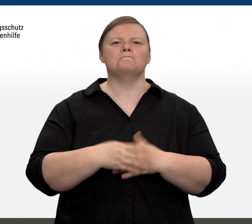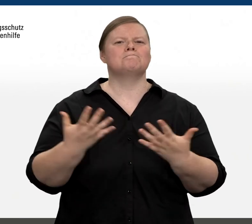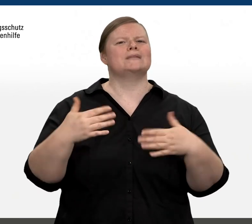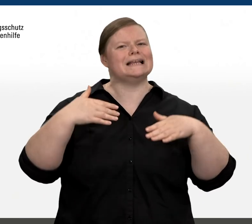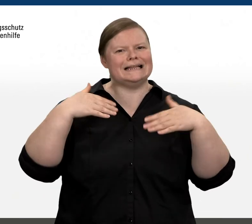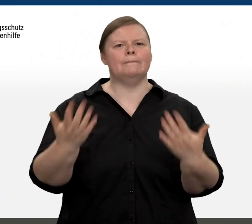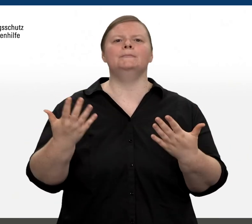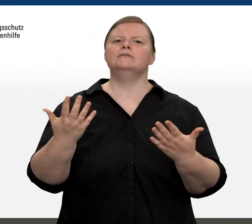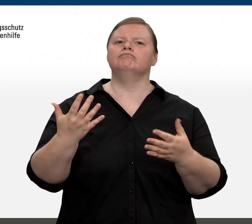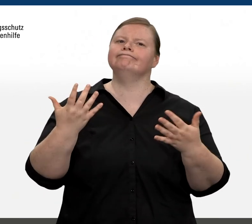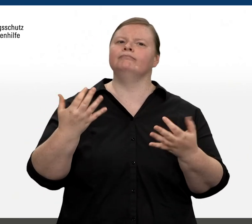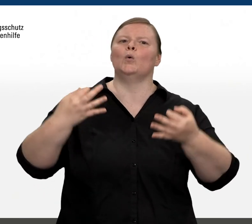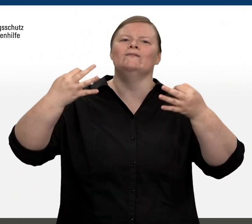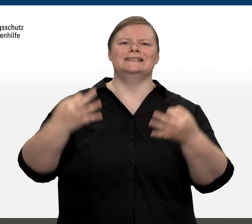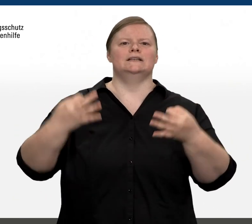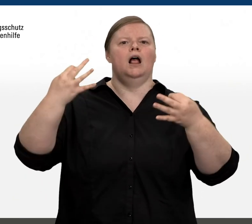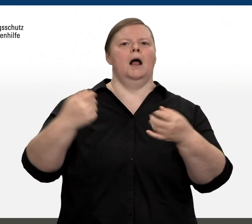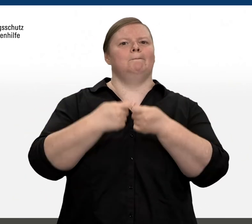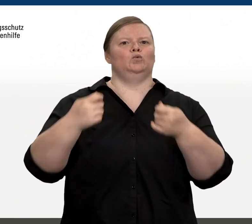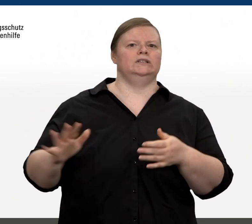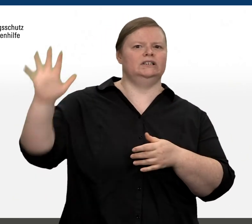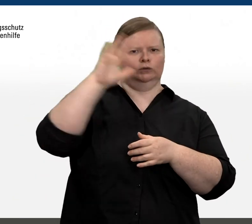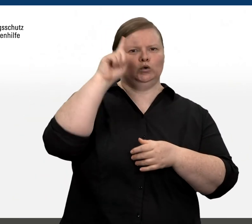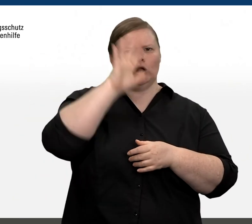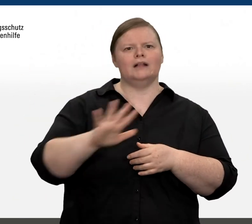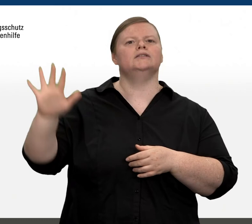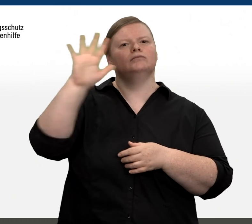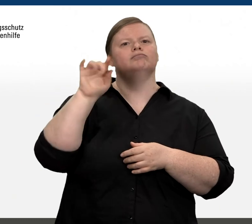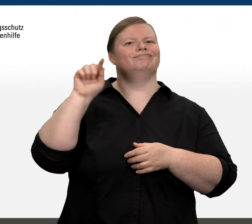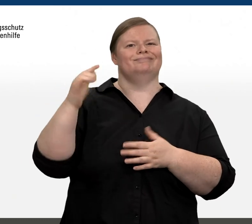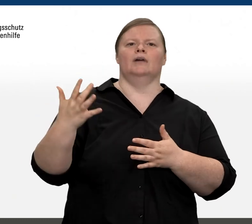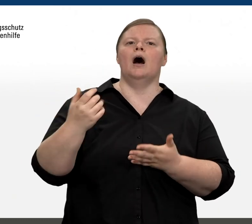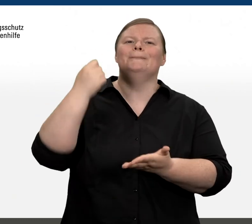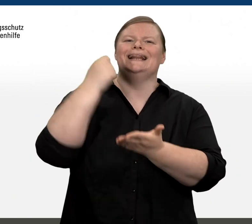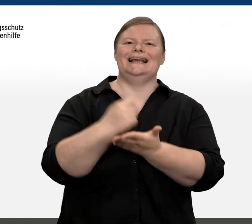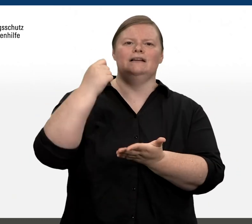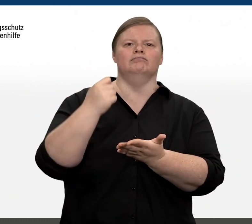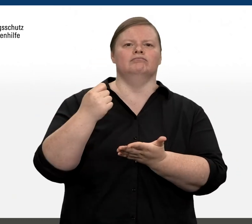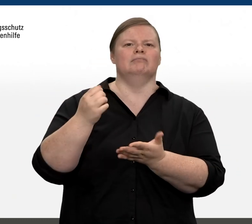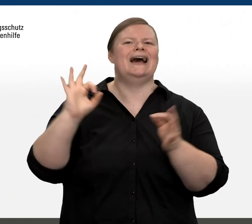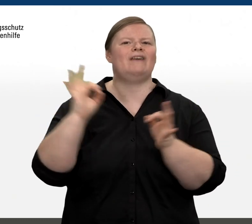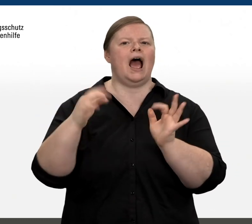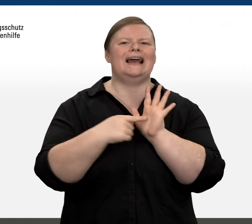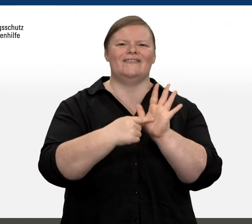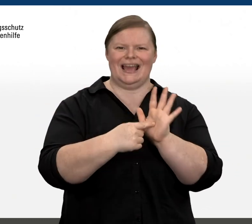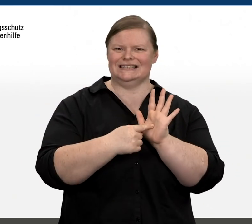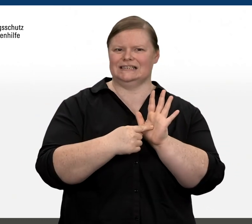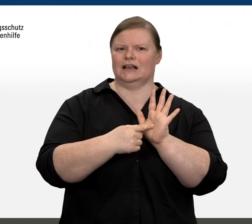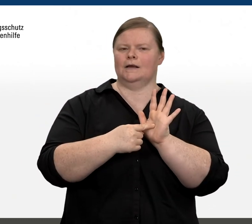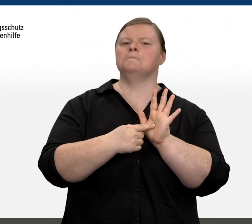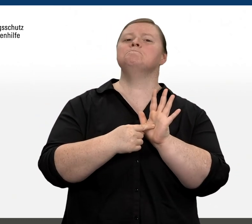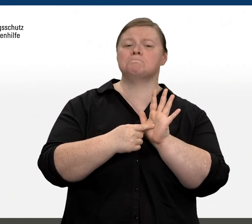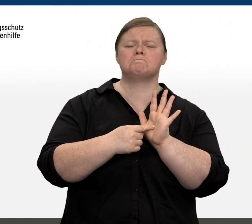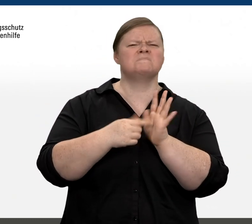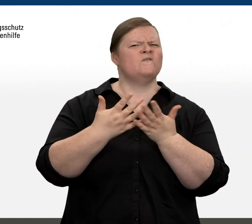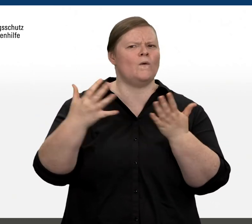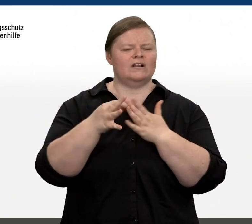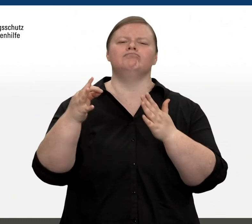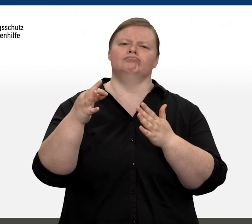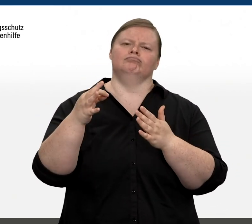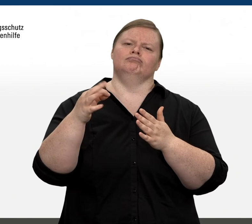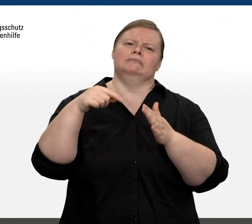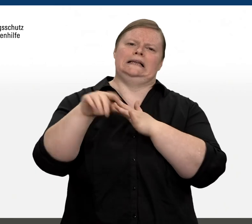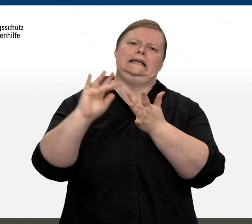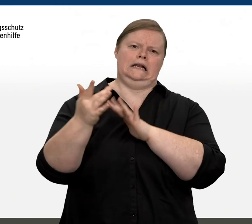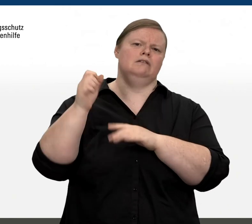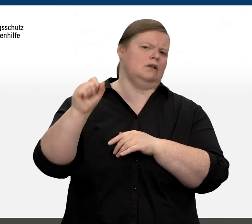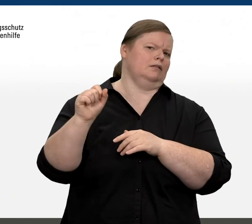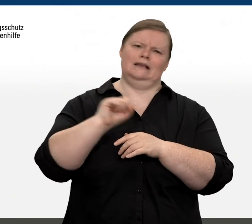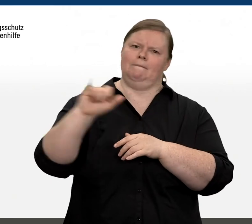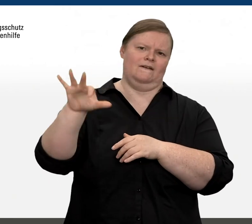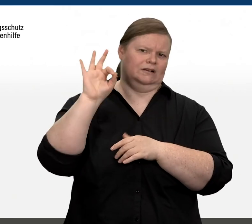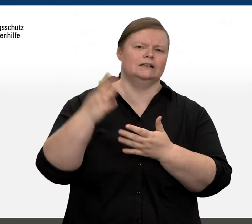Amtliche Gefahrenhinweise des Bundes finden Sie immer im Internet.